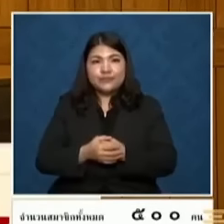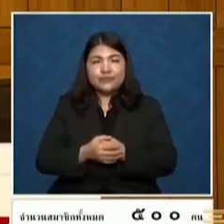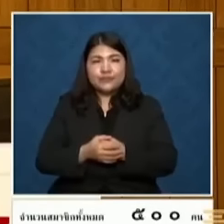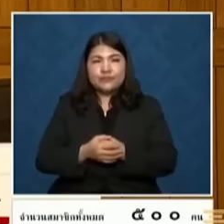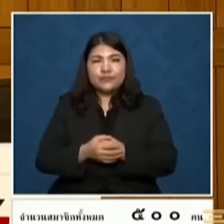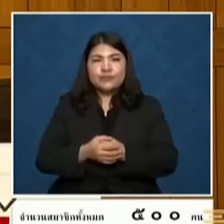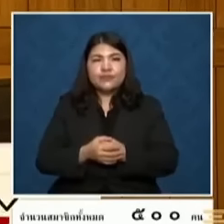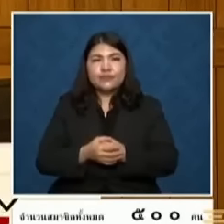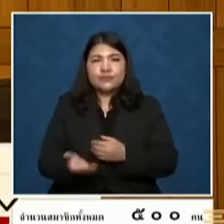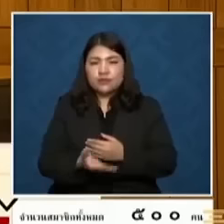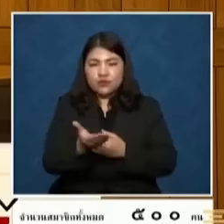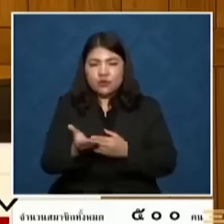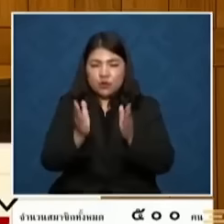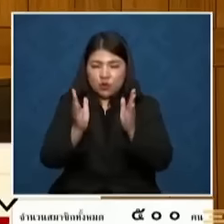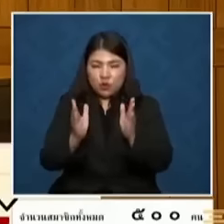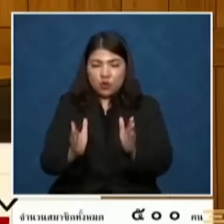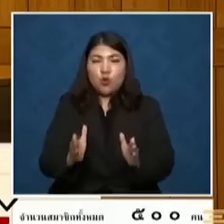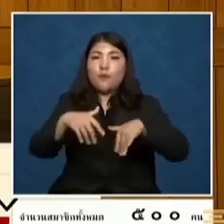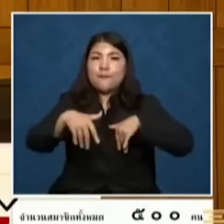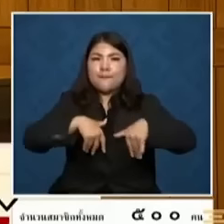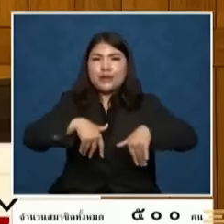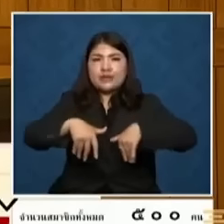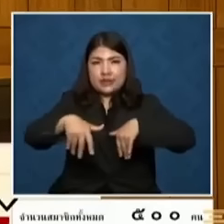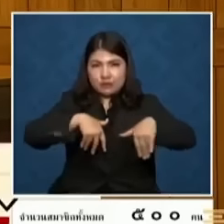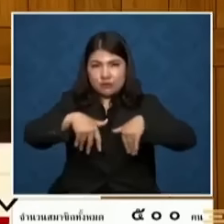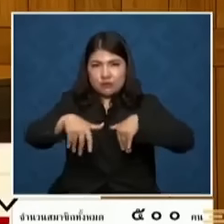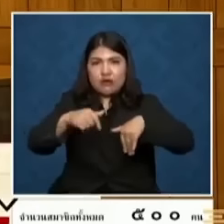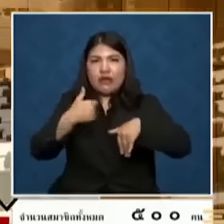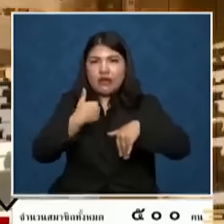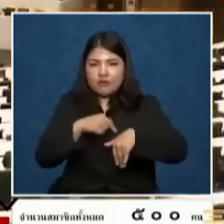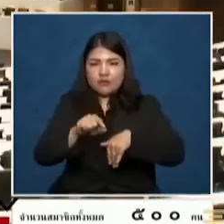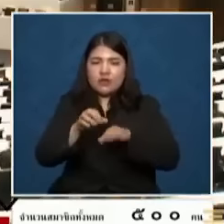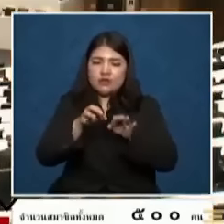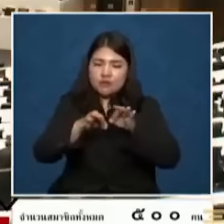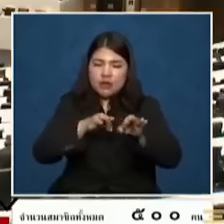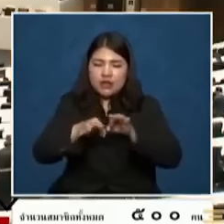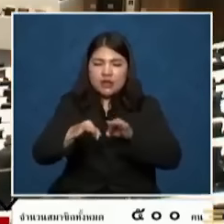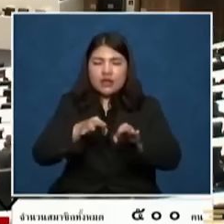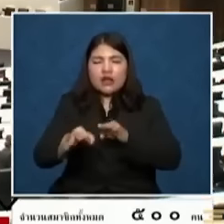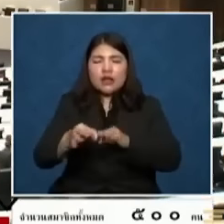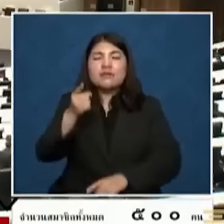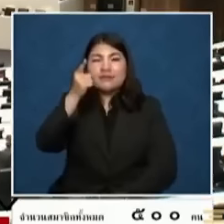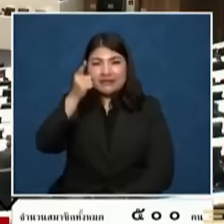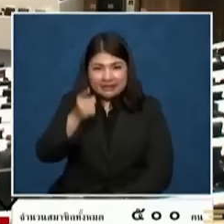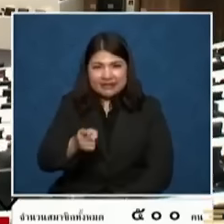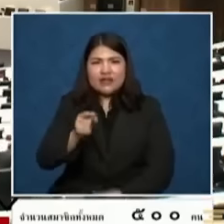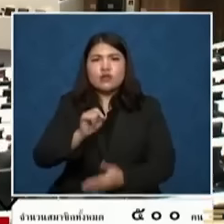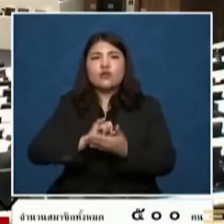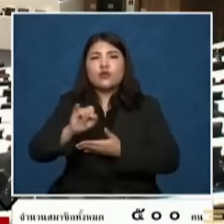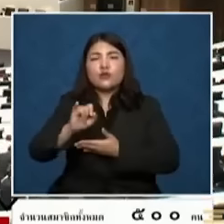จึงเห็นหลายๆงานที่รัฐบาลประยุทธ์ทำไว้ รัฐบาลเศรษฐาเข้ามาทำต่อบ้างไม่ทำบ้างก็